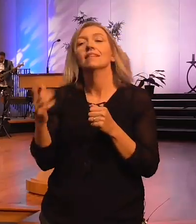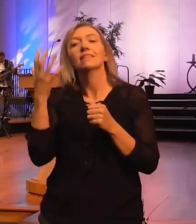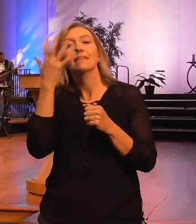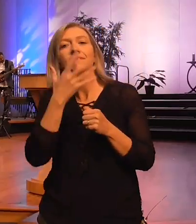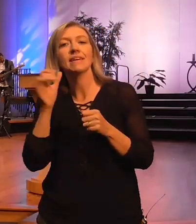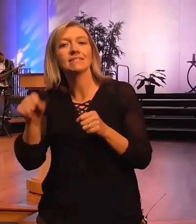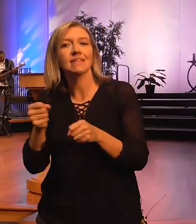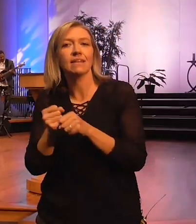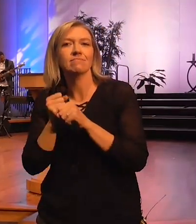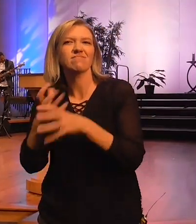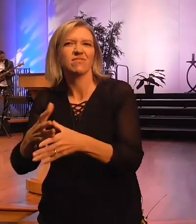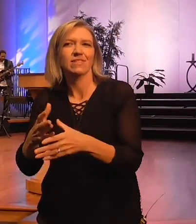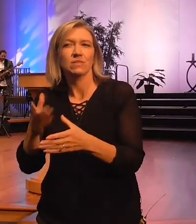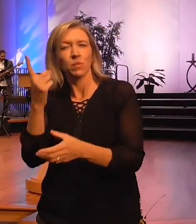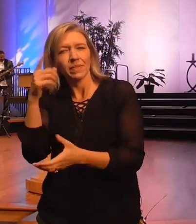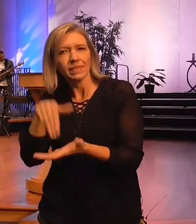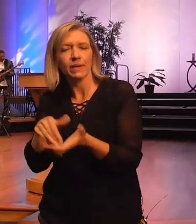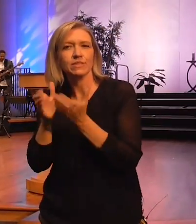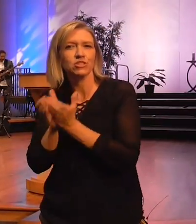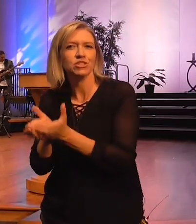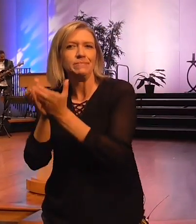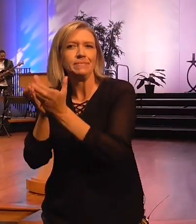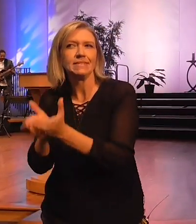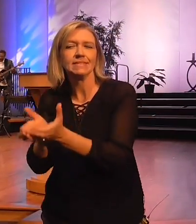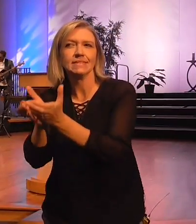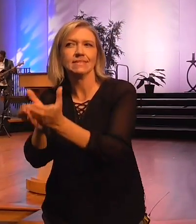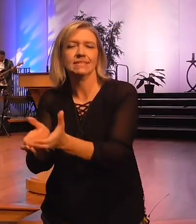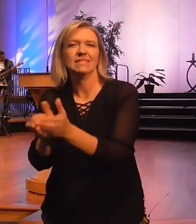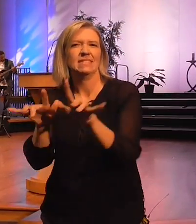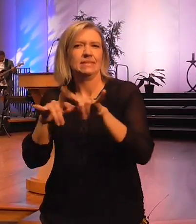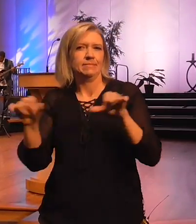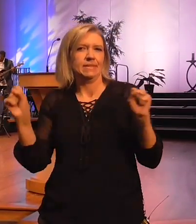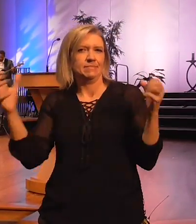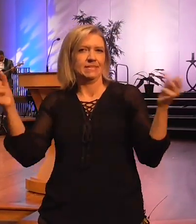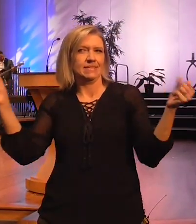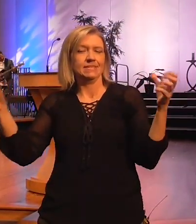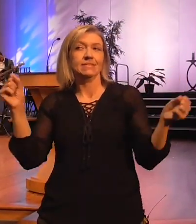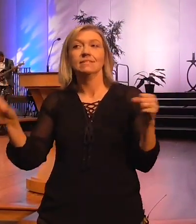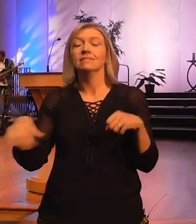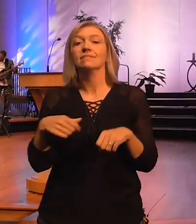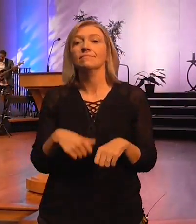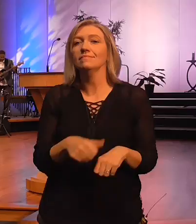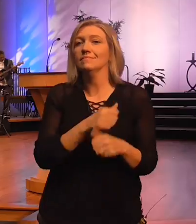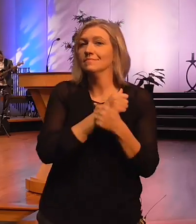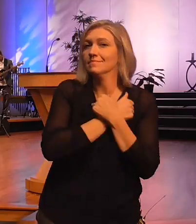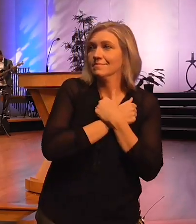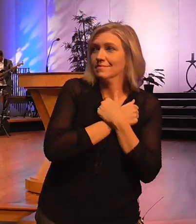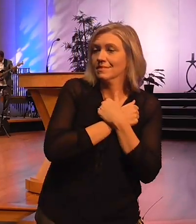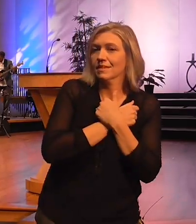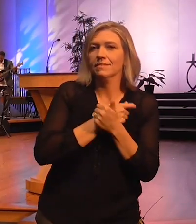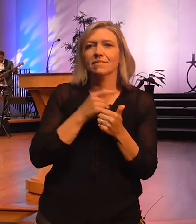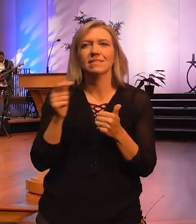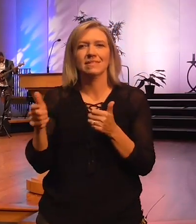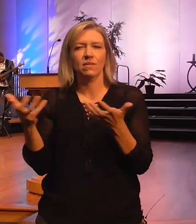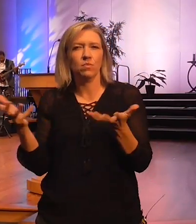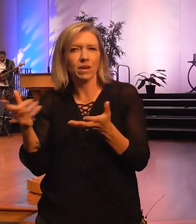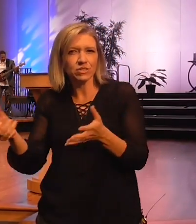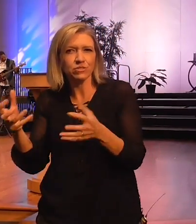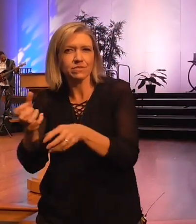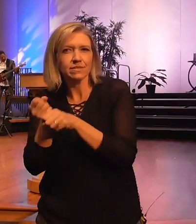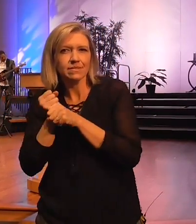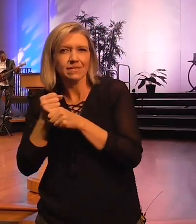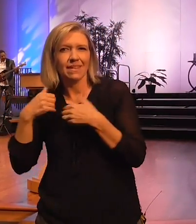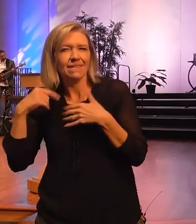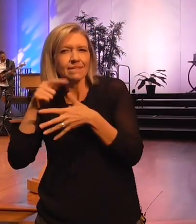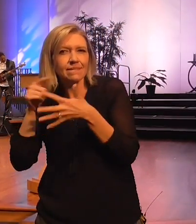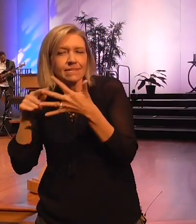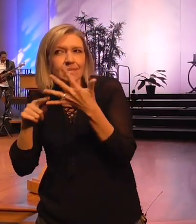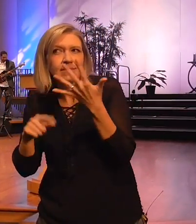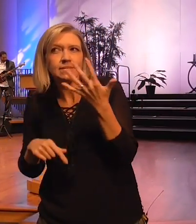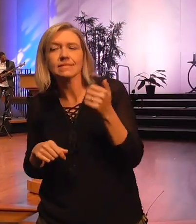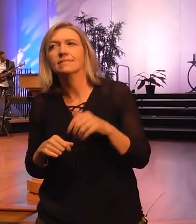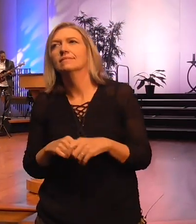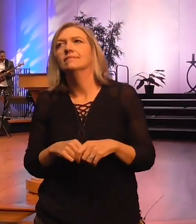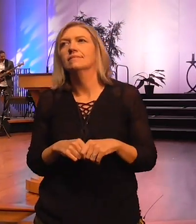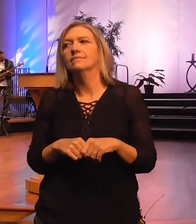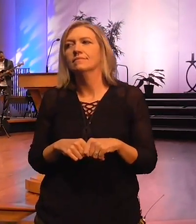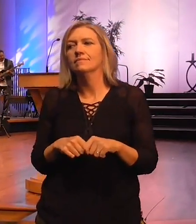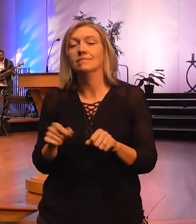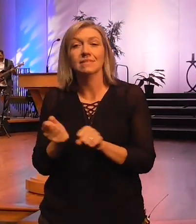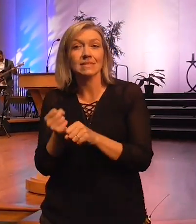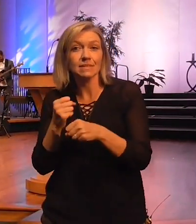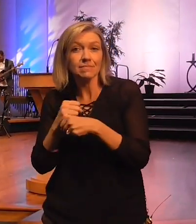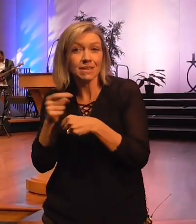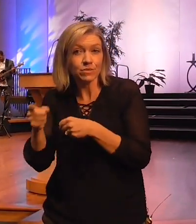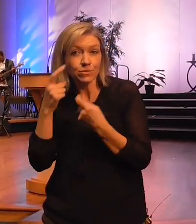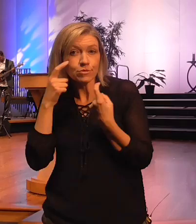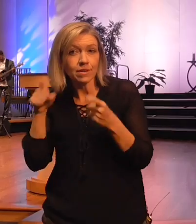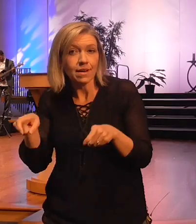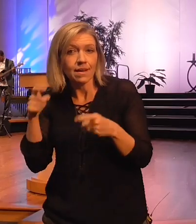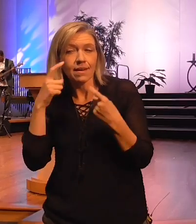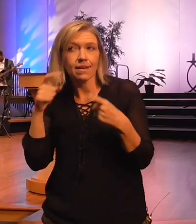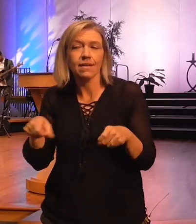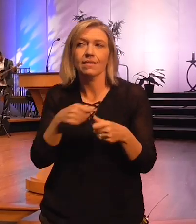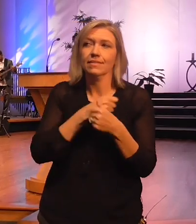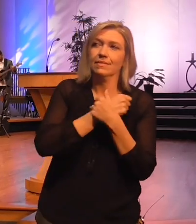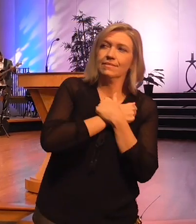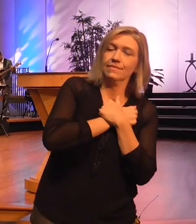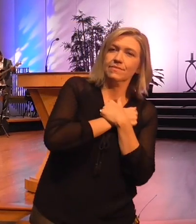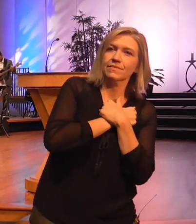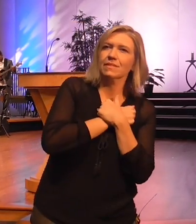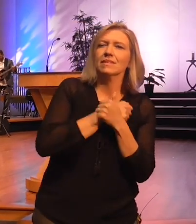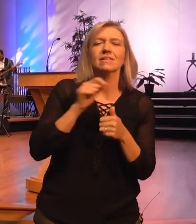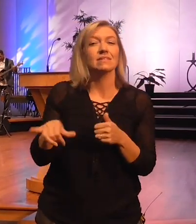es en hacerte reír es en hacerme llorar es donde creemos